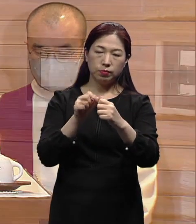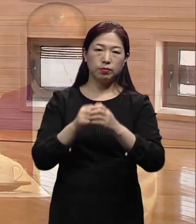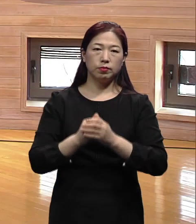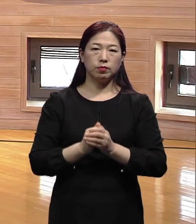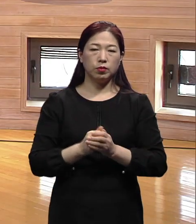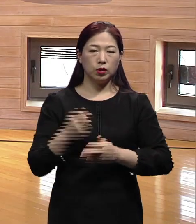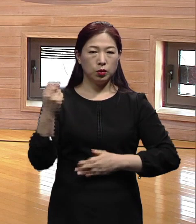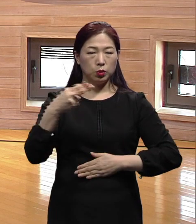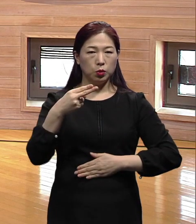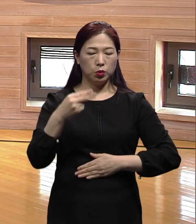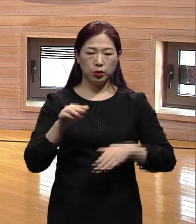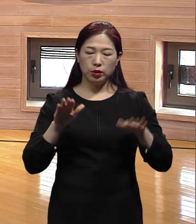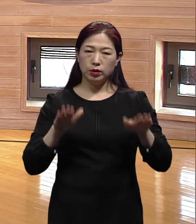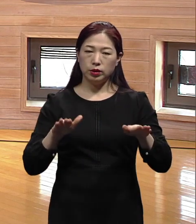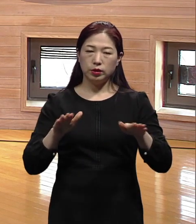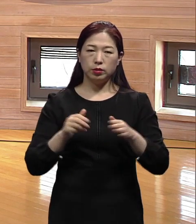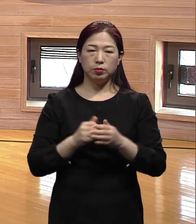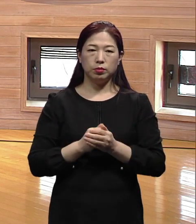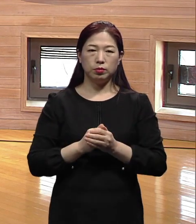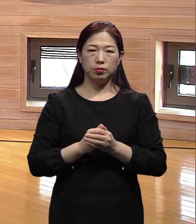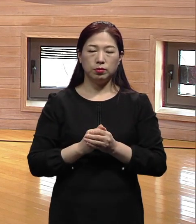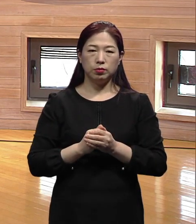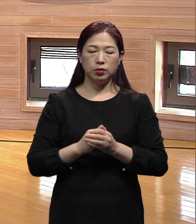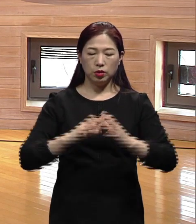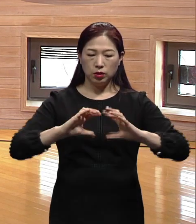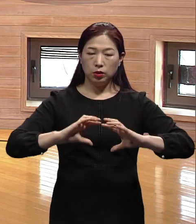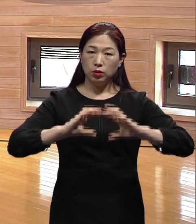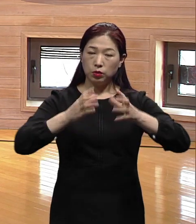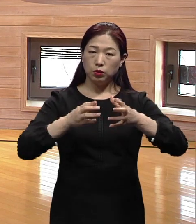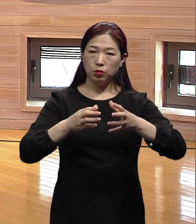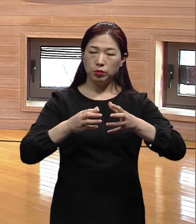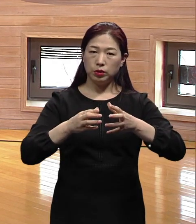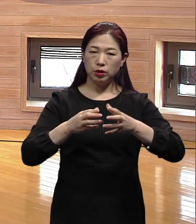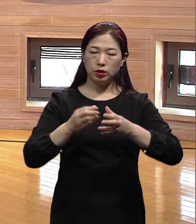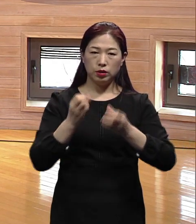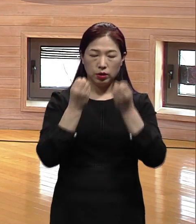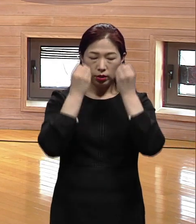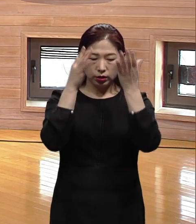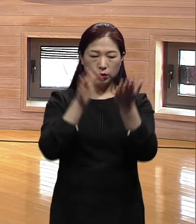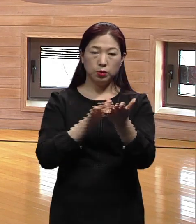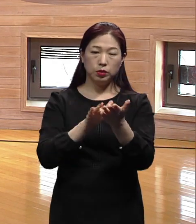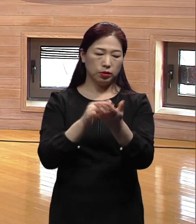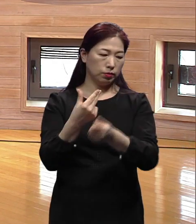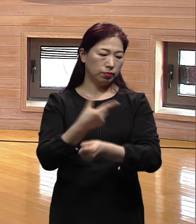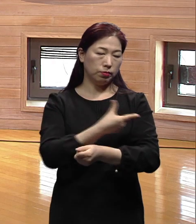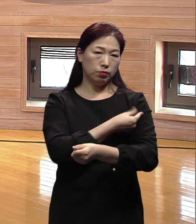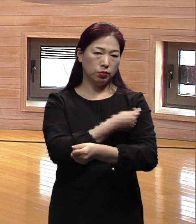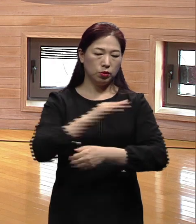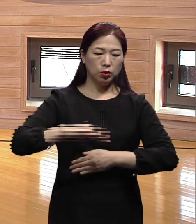또 이런 시기에 이제 전국민 백신접종은 우리로 하여금